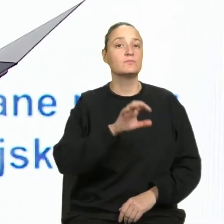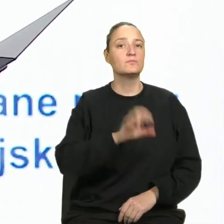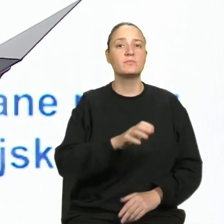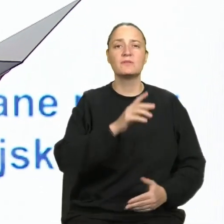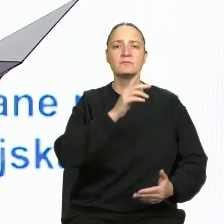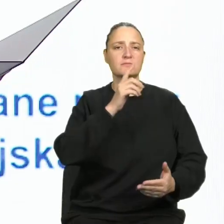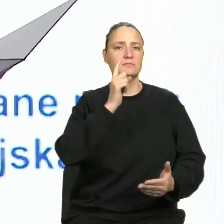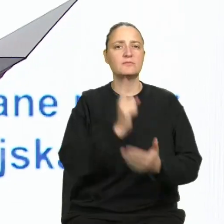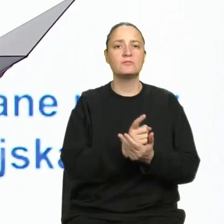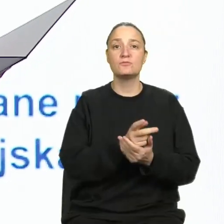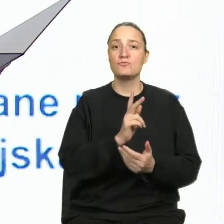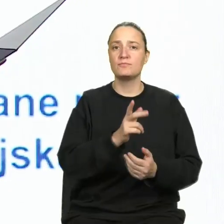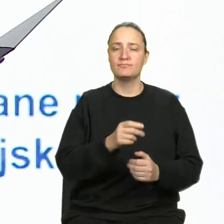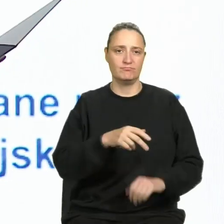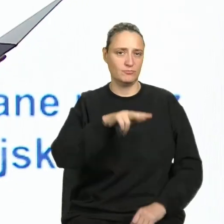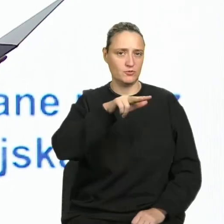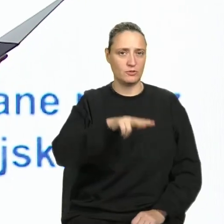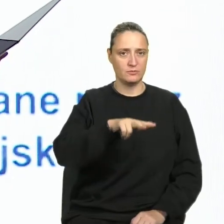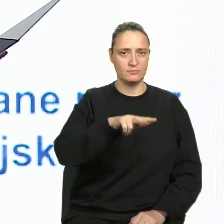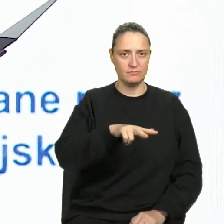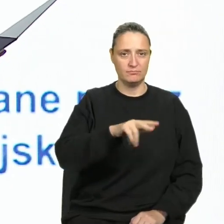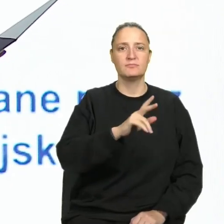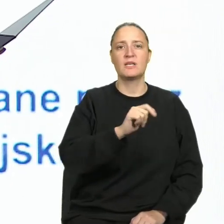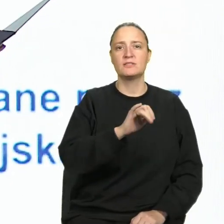trzecie miejsce Katarzyna Mielcarek,